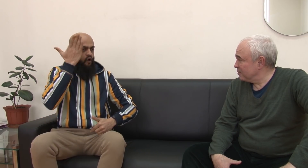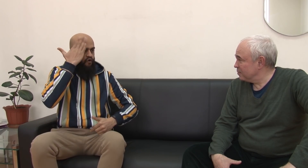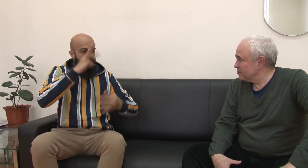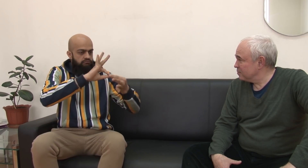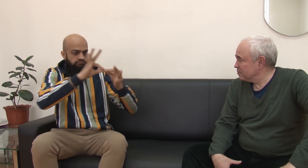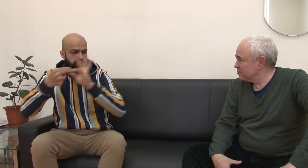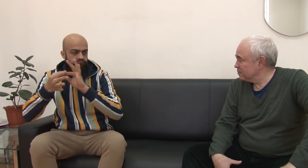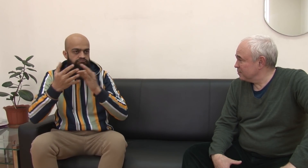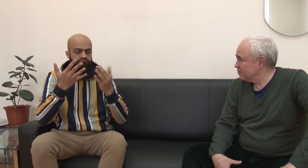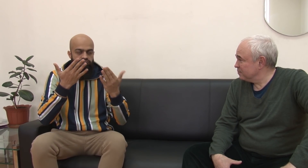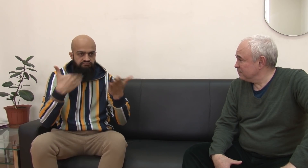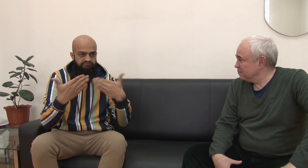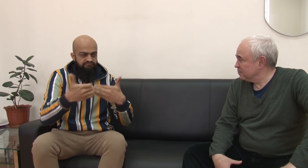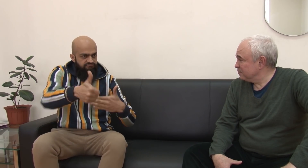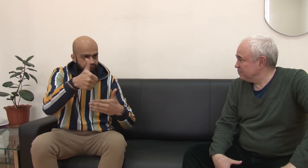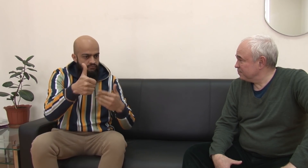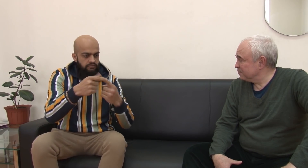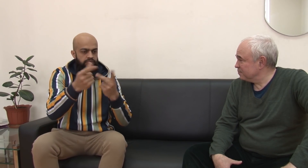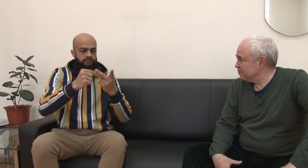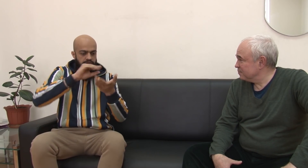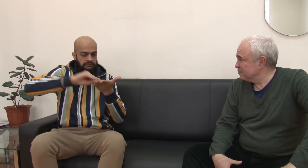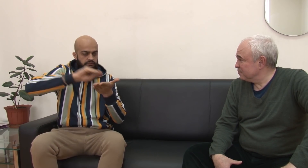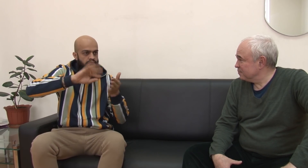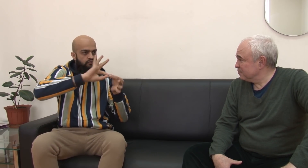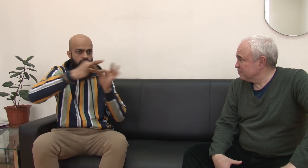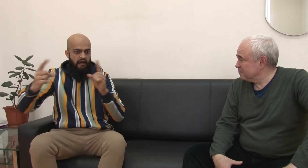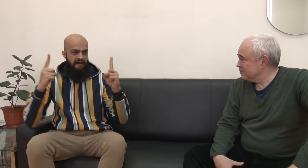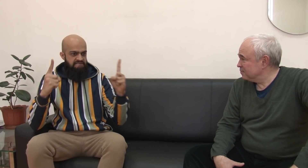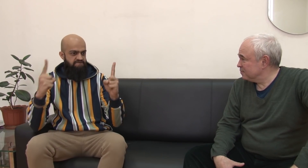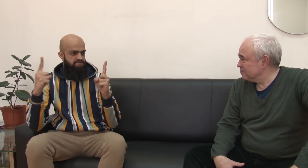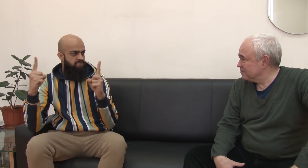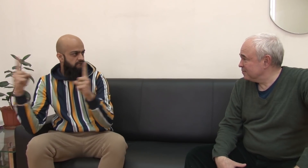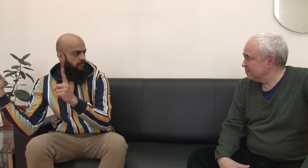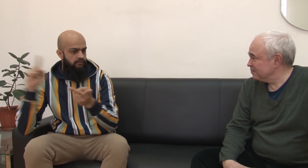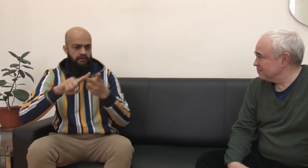Общаться интересно – много умных людей. Глухие пишут сложными предложениями.